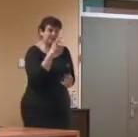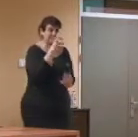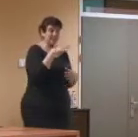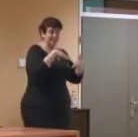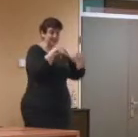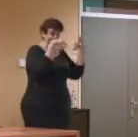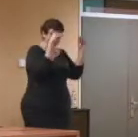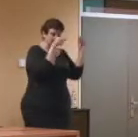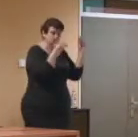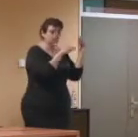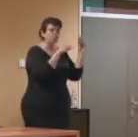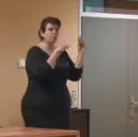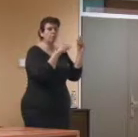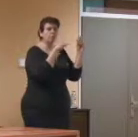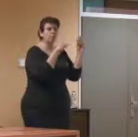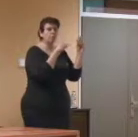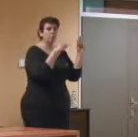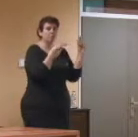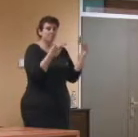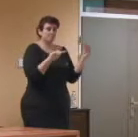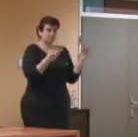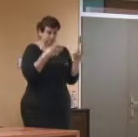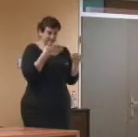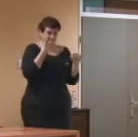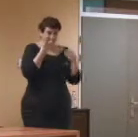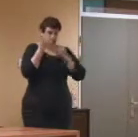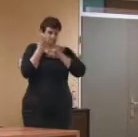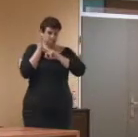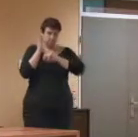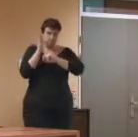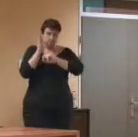admite una presentación muy fácil, primero por